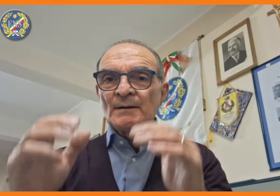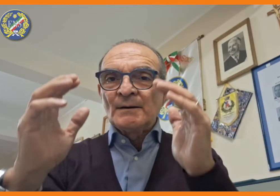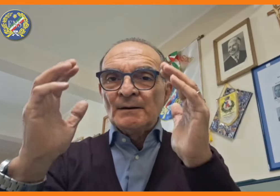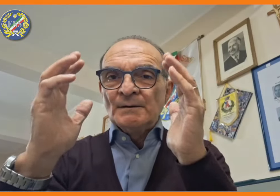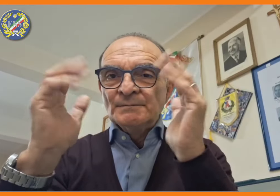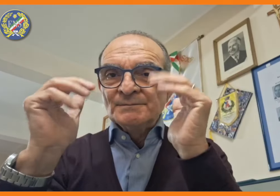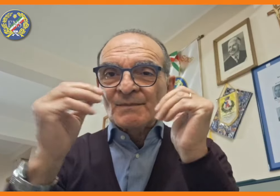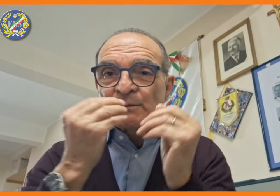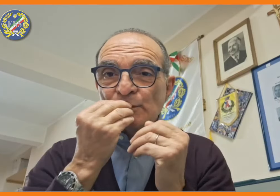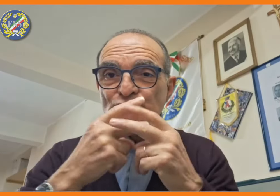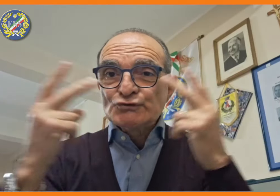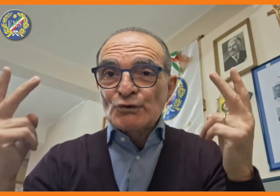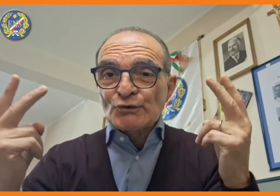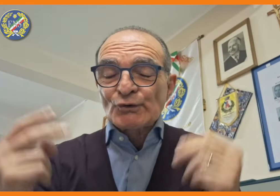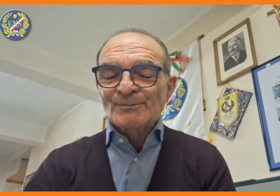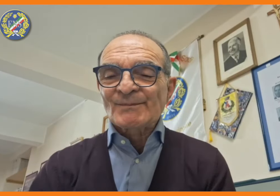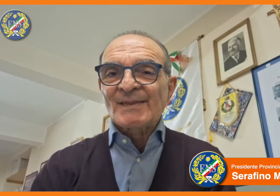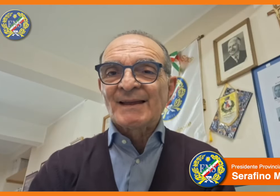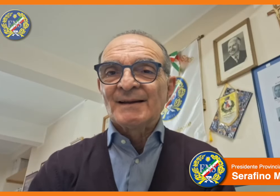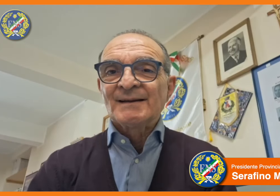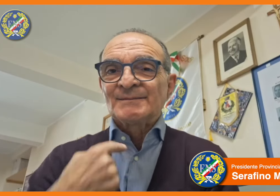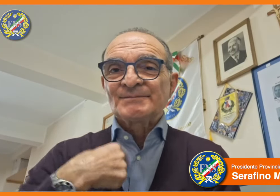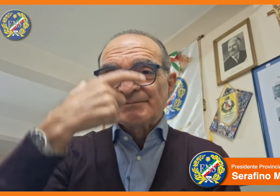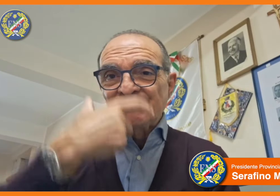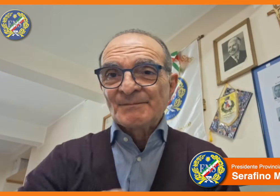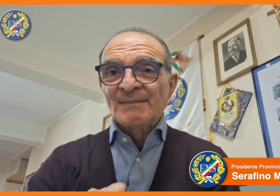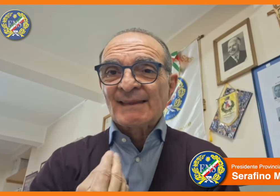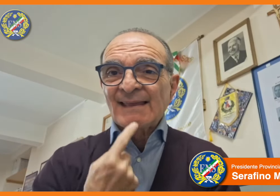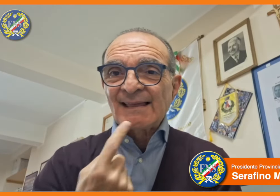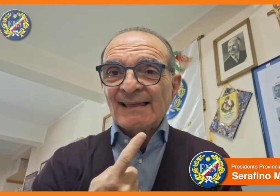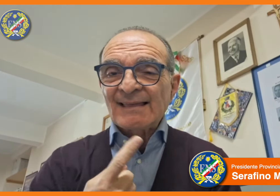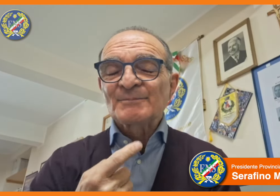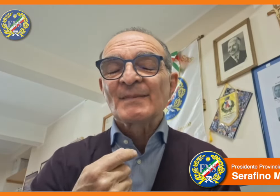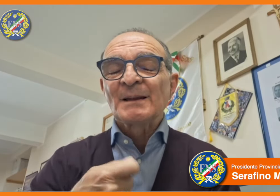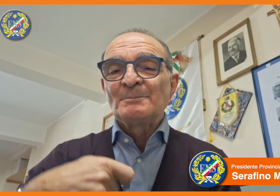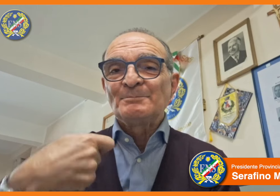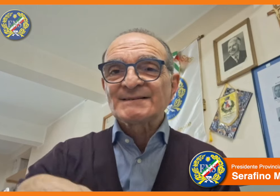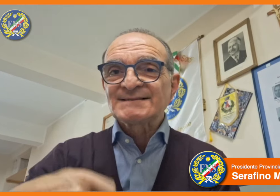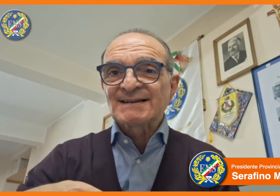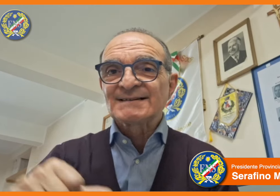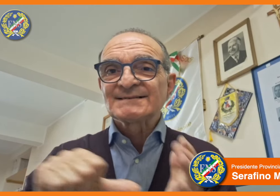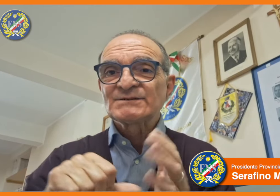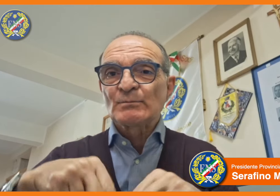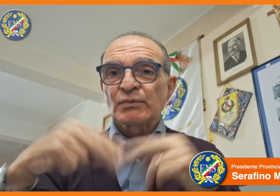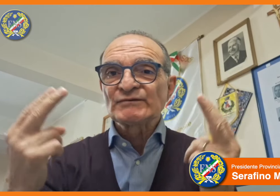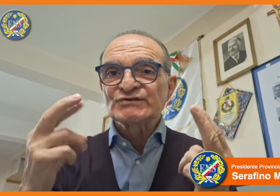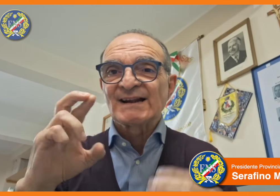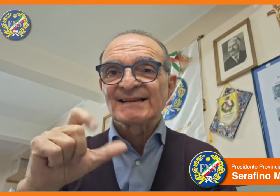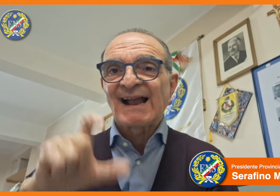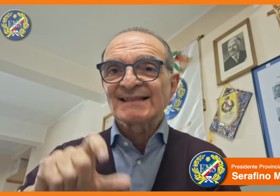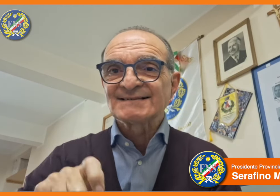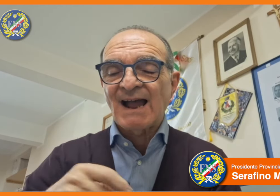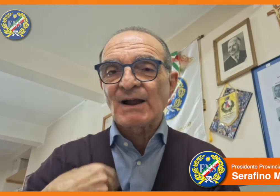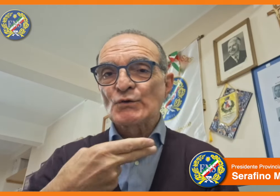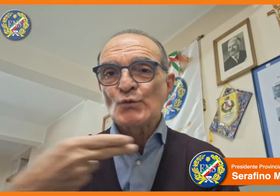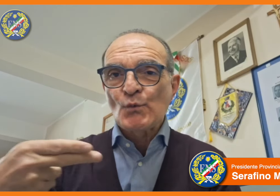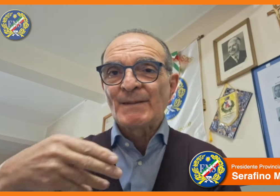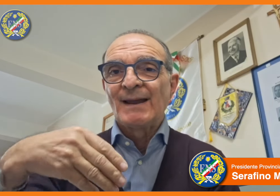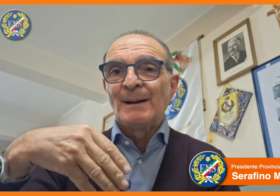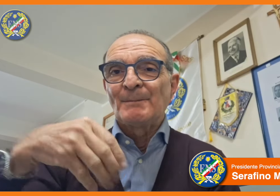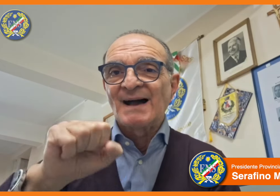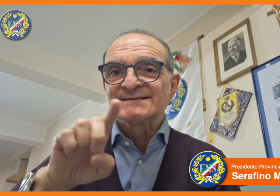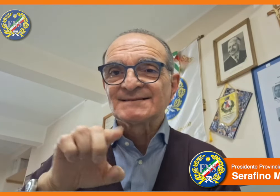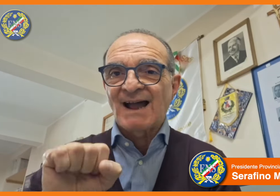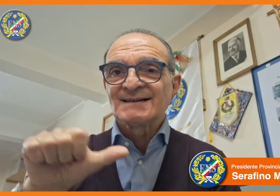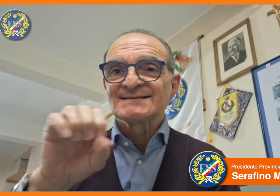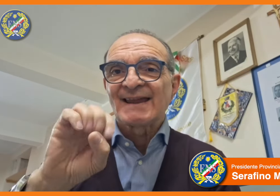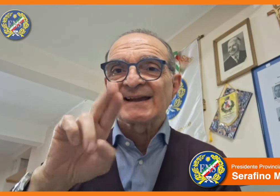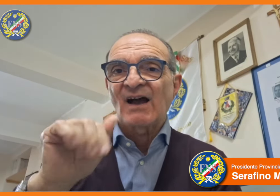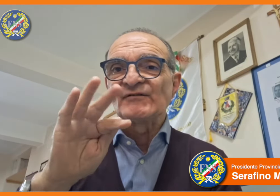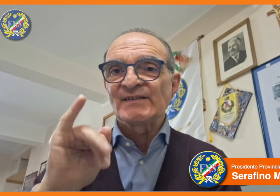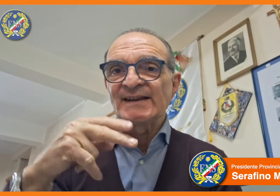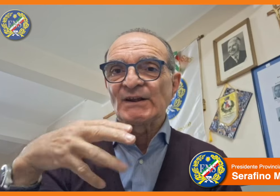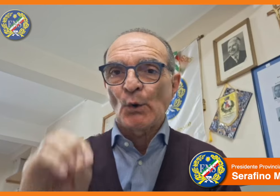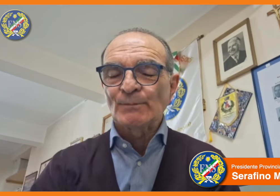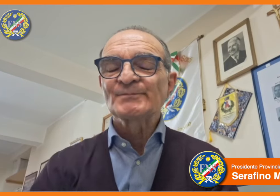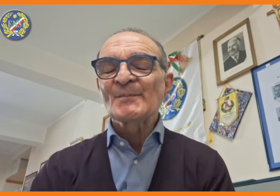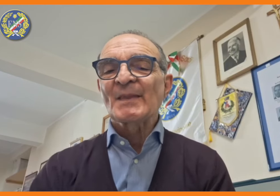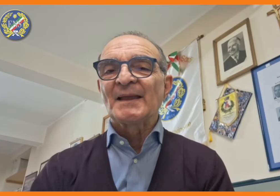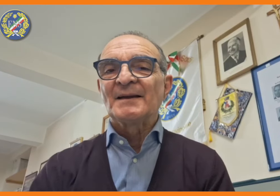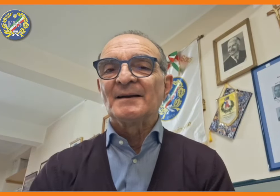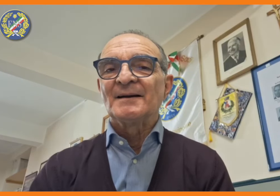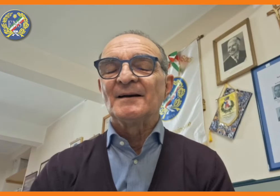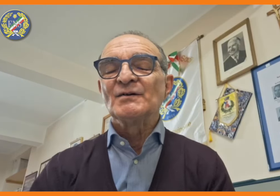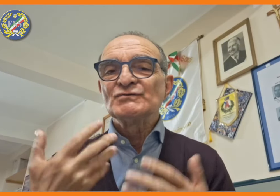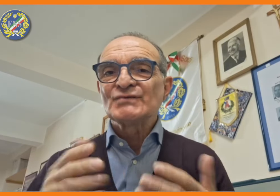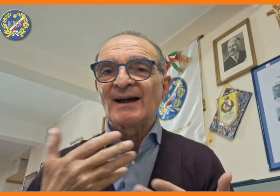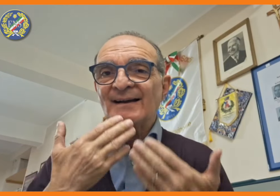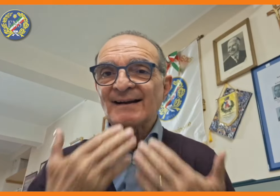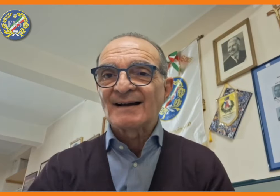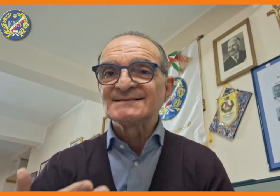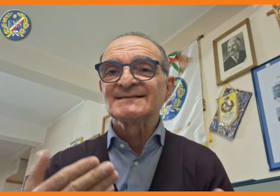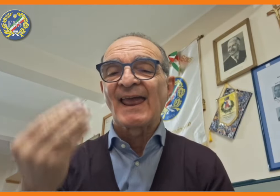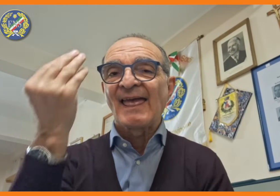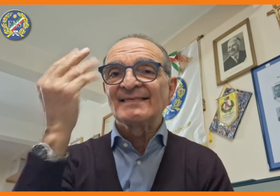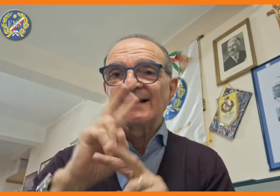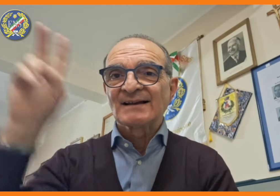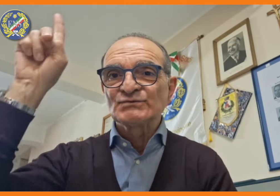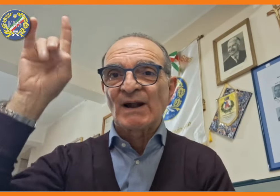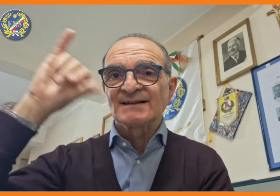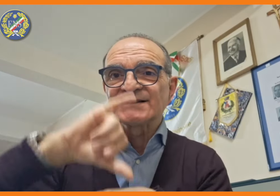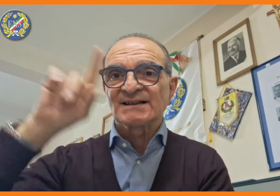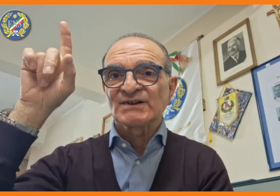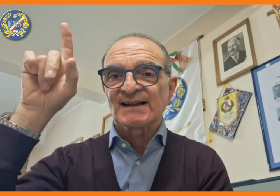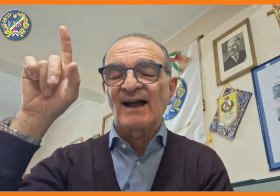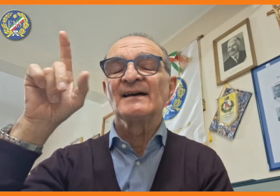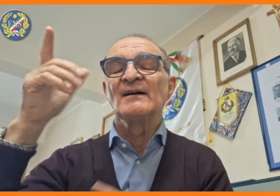Un saluto a tutti. Sono Serafino Mazza, il Presidente della Sezione Provinciale ENS di Catanzaro, desidero ringraziare la Sede Centrale ENS,